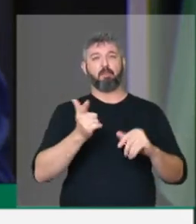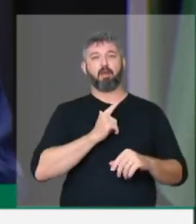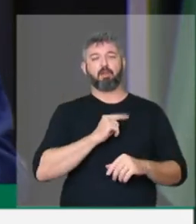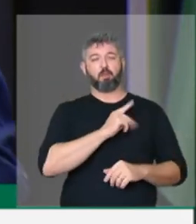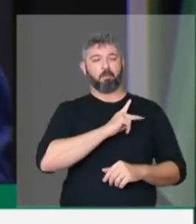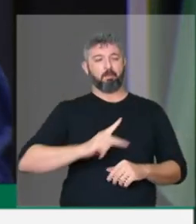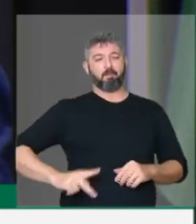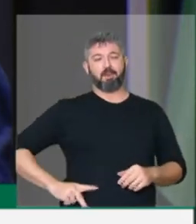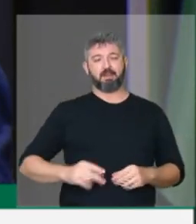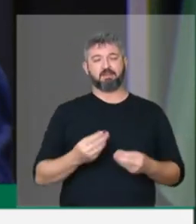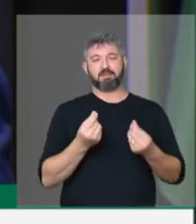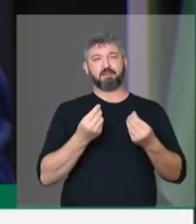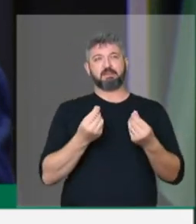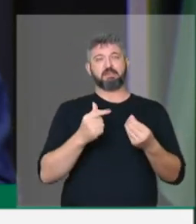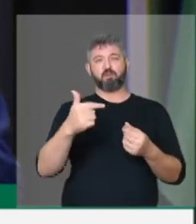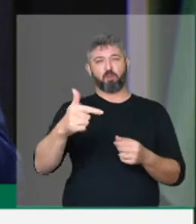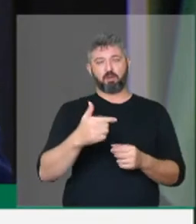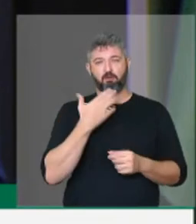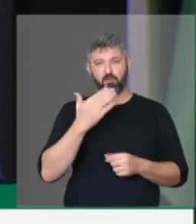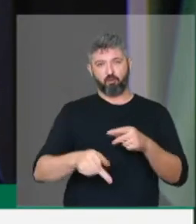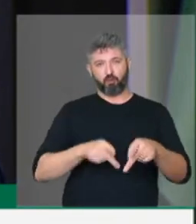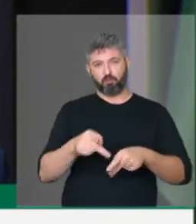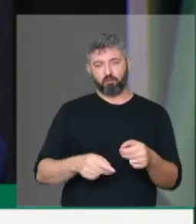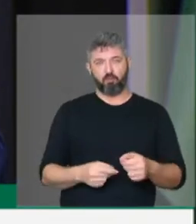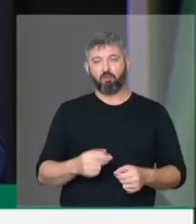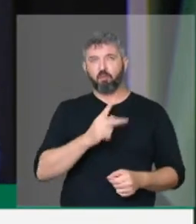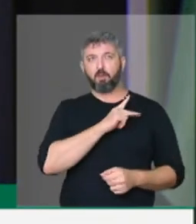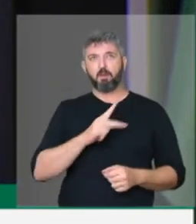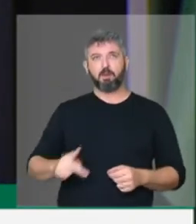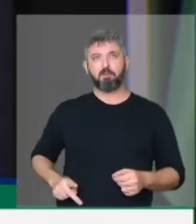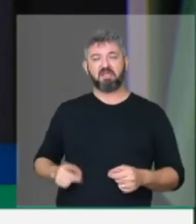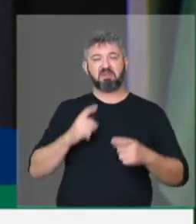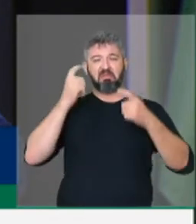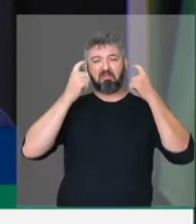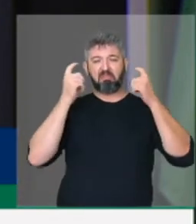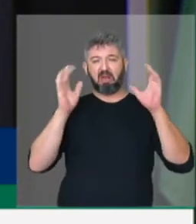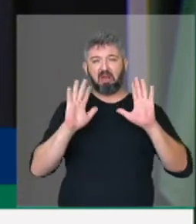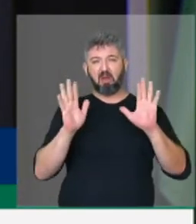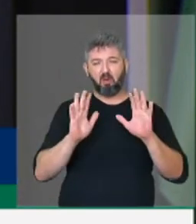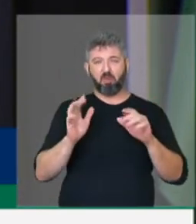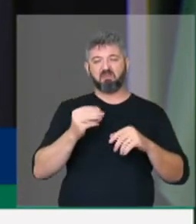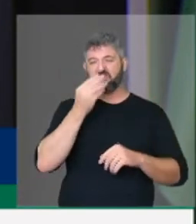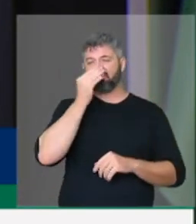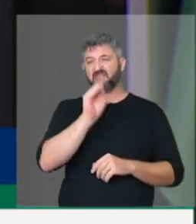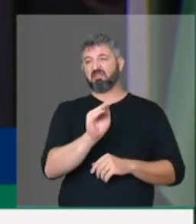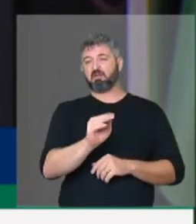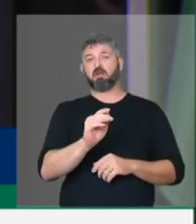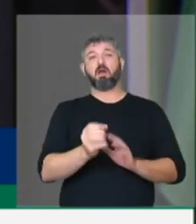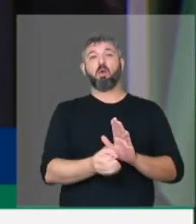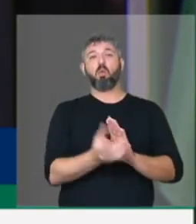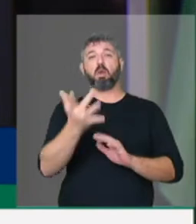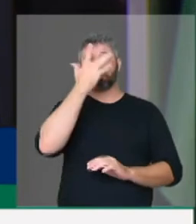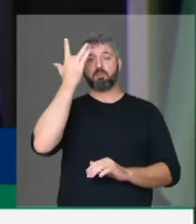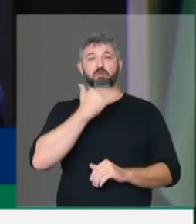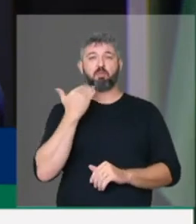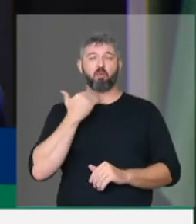AOS PROBLEMAS DO POVO. UM PRESIDENTE QUE NÃO SE PREOCUPA, QUE NÃO LIGA... PARA A QUANTIDADE ENORME DE PESSOAS QUE ESTÁ MORRENDO.